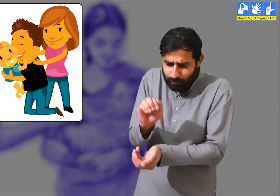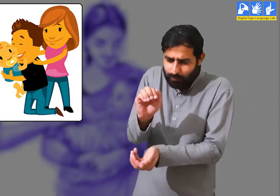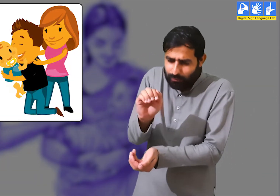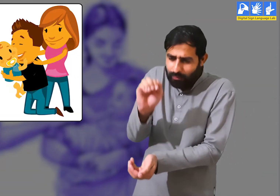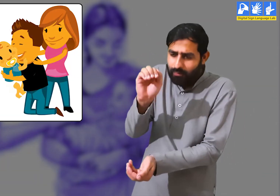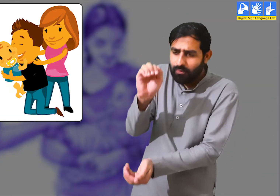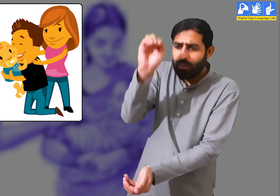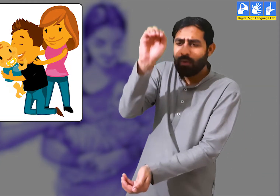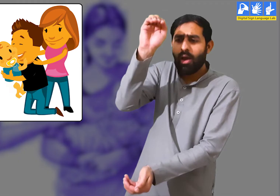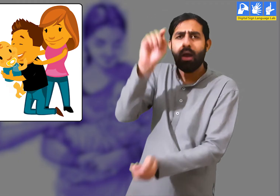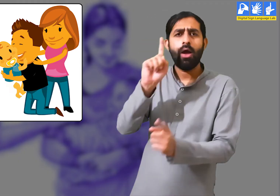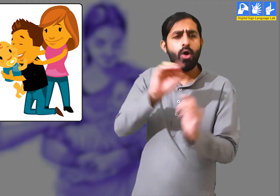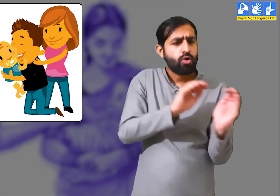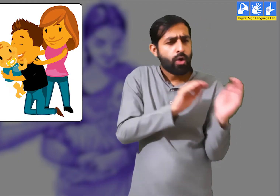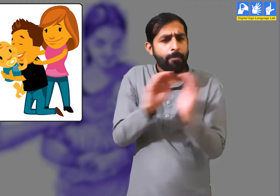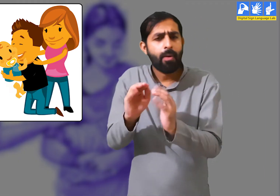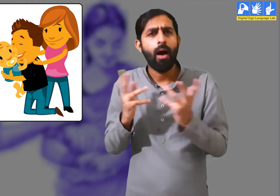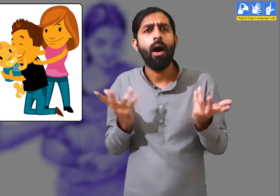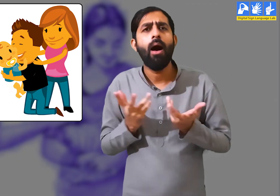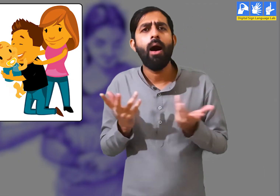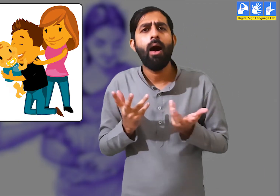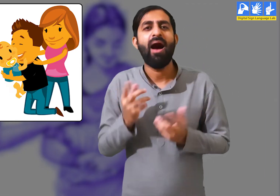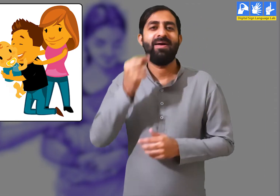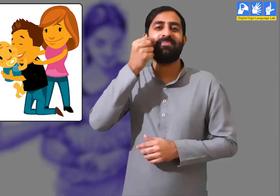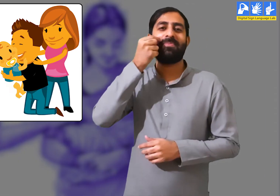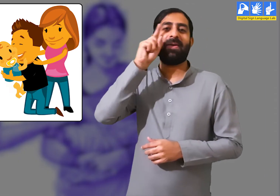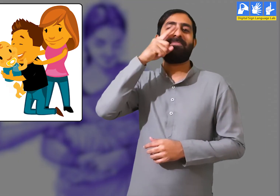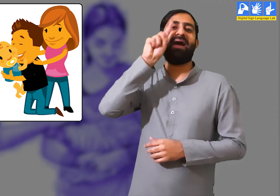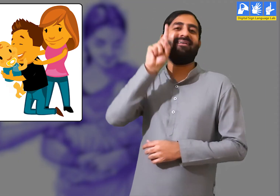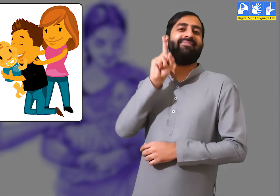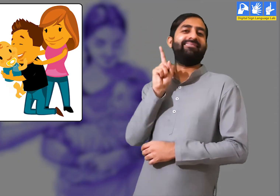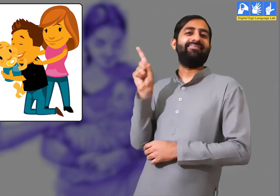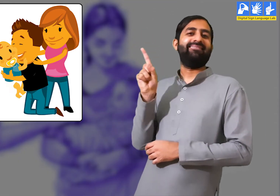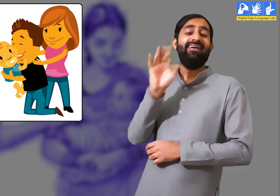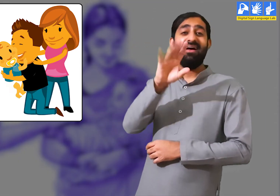जन्म से लेकर बड़े होने तक बच्चों के विकास में माता पिता का सहयोग होता हैं।